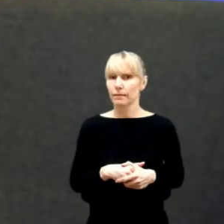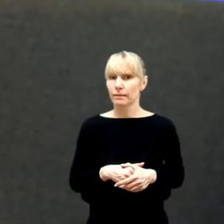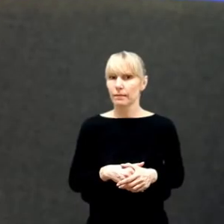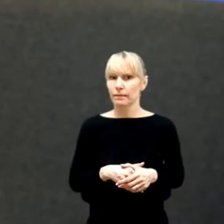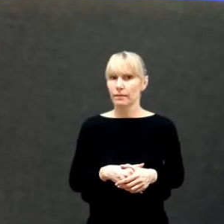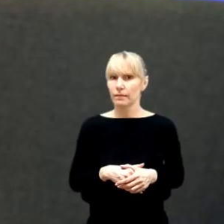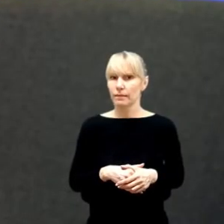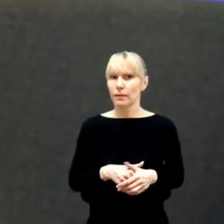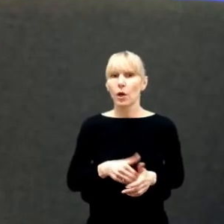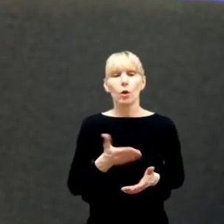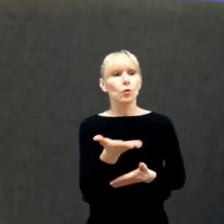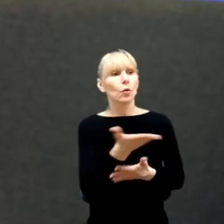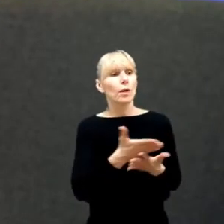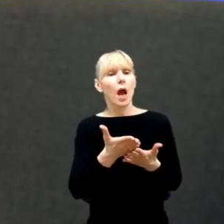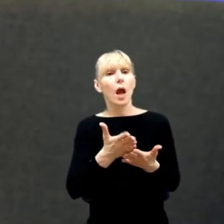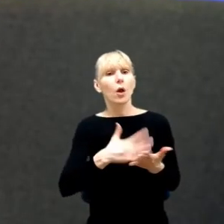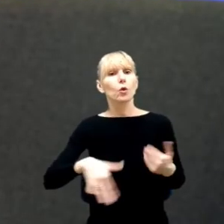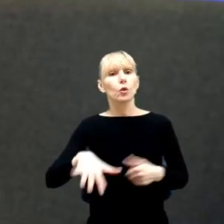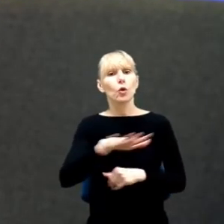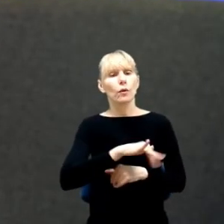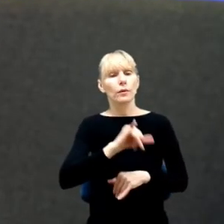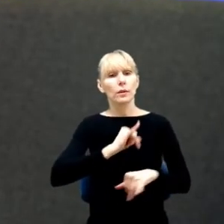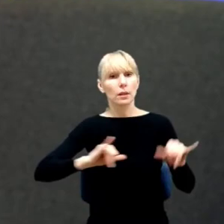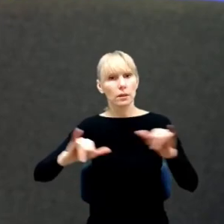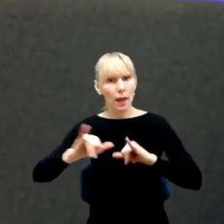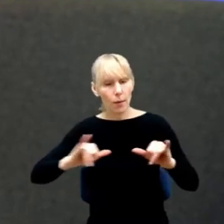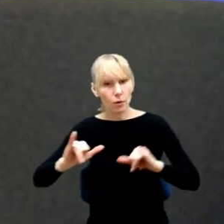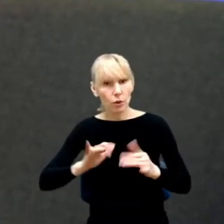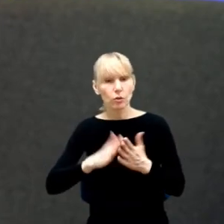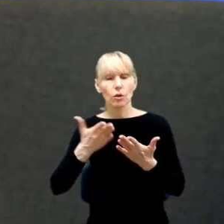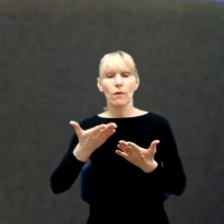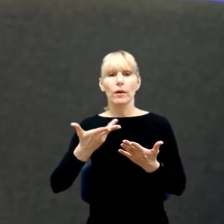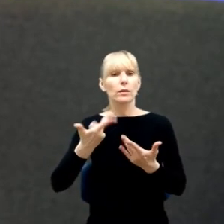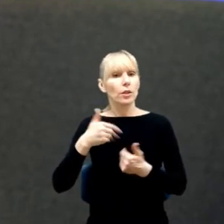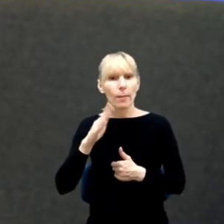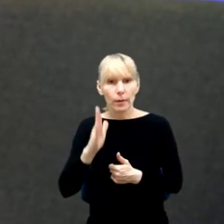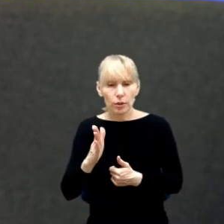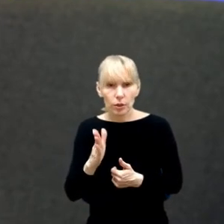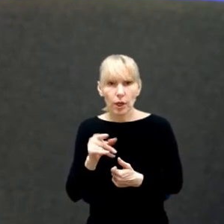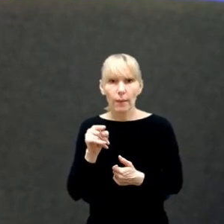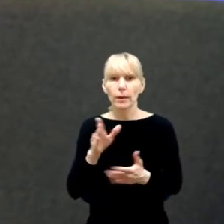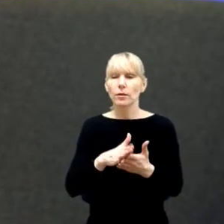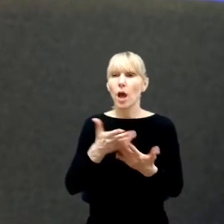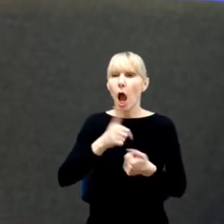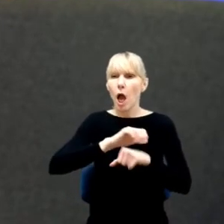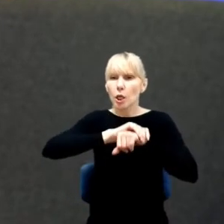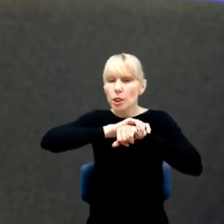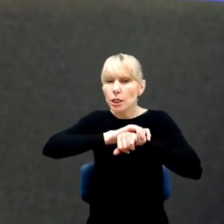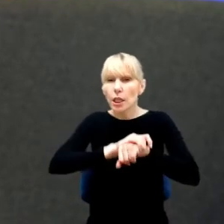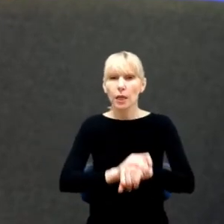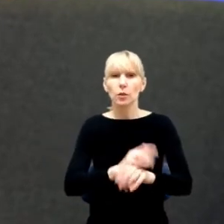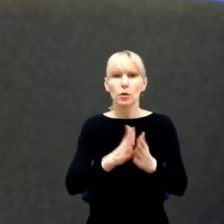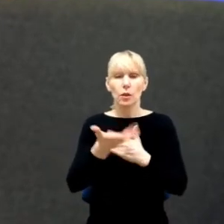jako środowisko naukowe, wystarczającym źródłem nacisku na poprawę złych przepisów w tym kraju,